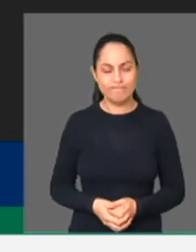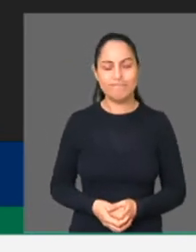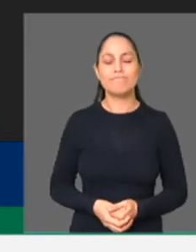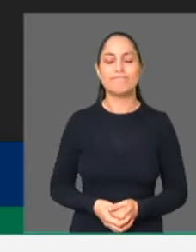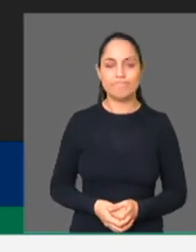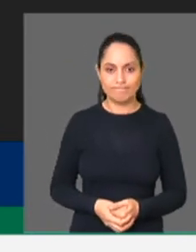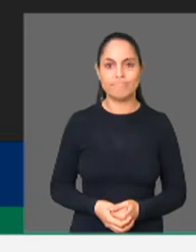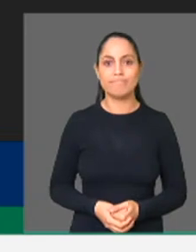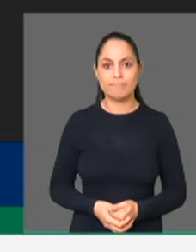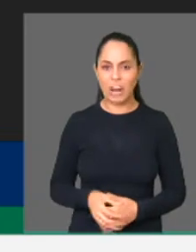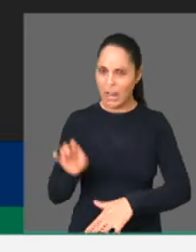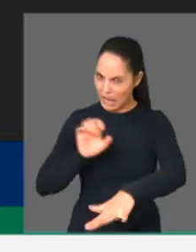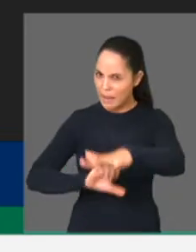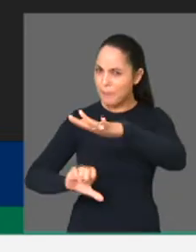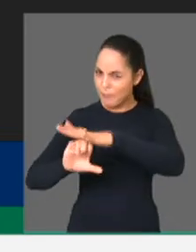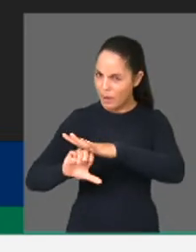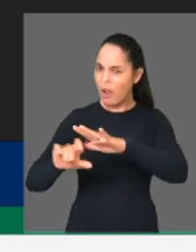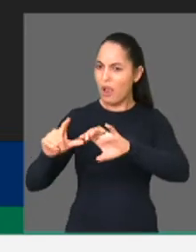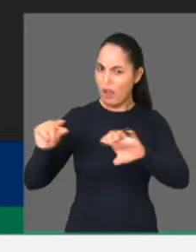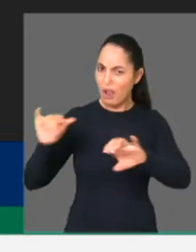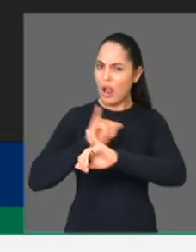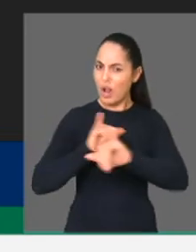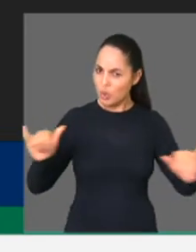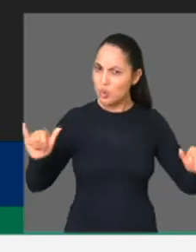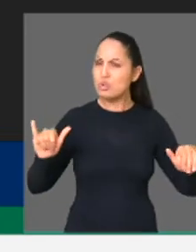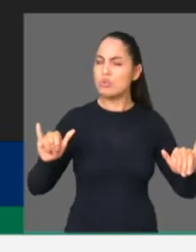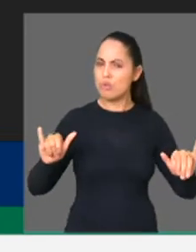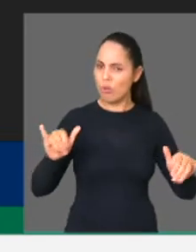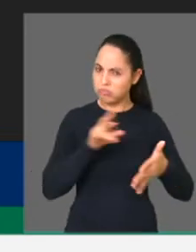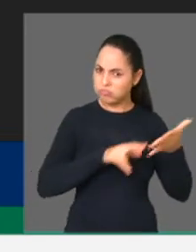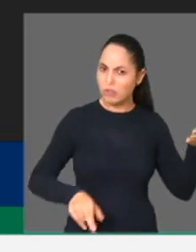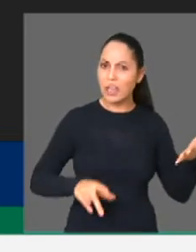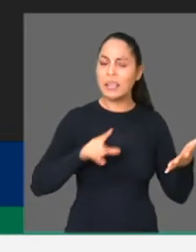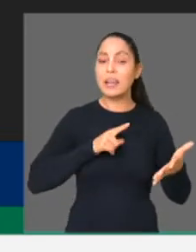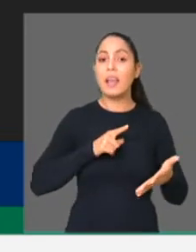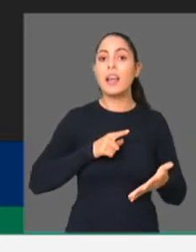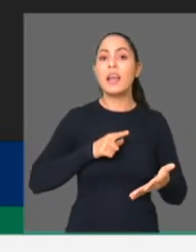COM EMPRÀSTIMOS, JUROS ALTOS UMA ECONOMIA DESTRAMBELHADA QUE NÓS TIVEMOS AÍ ALGUNS ANOS ATRÁS E É O MOMENTO DE